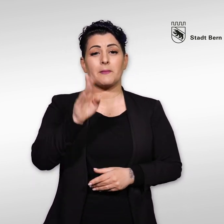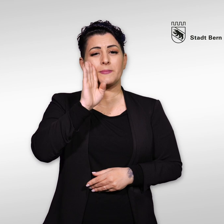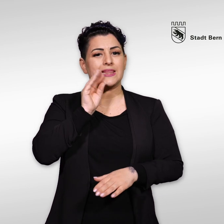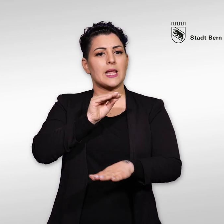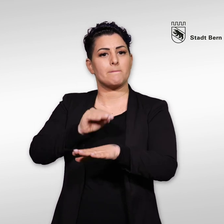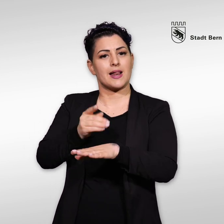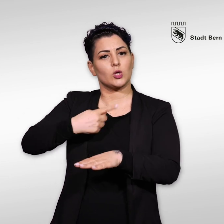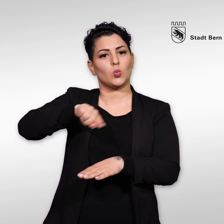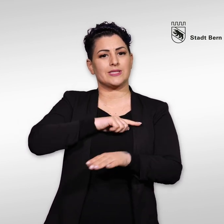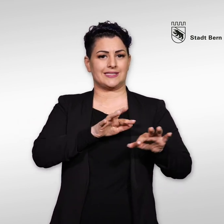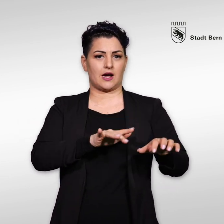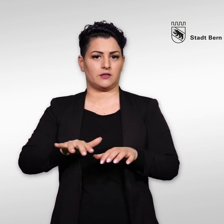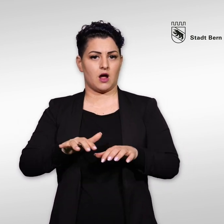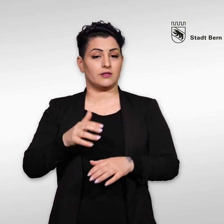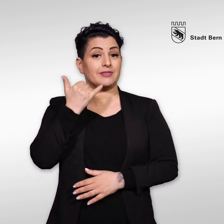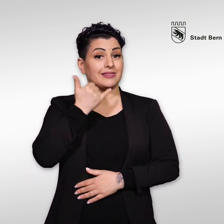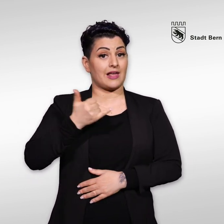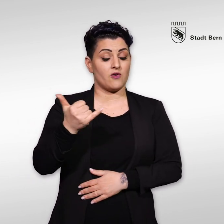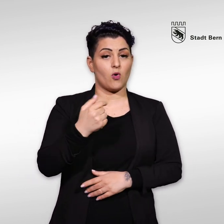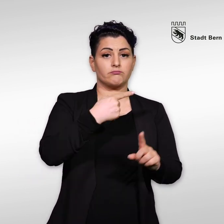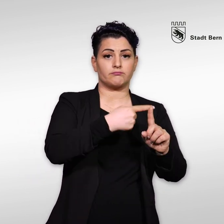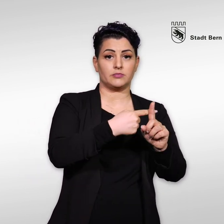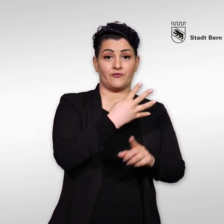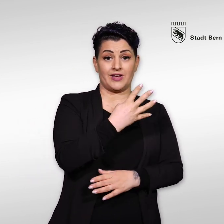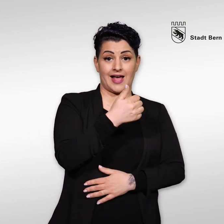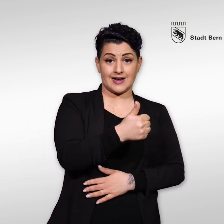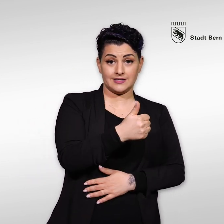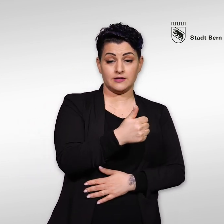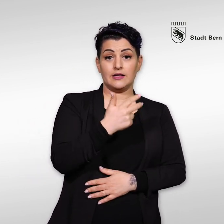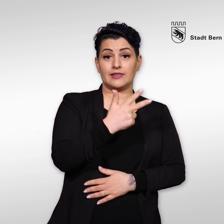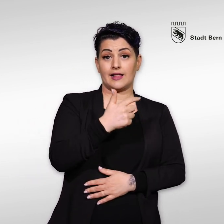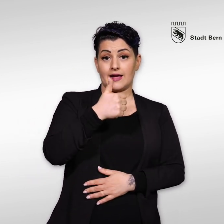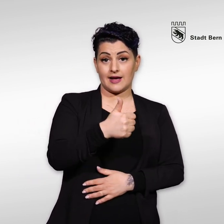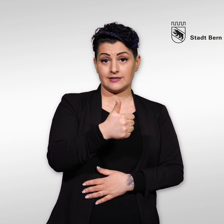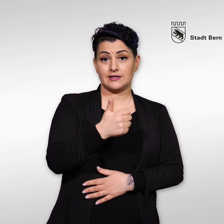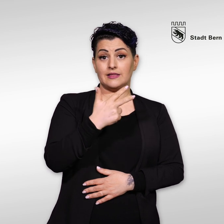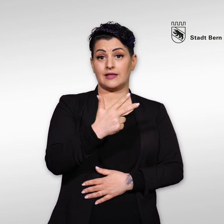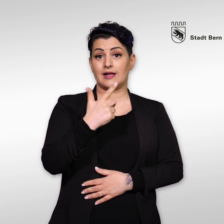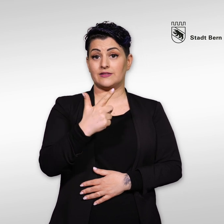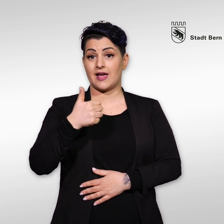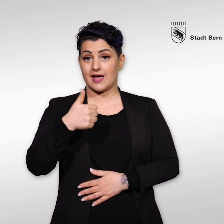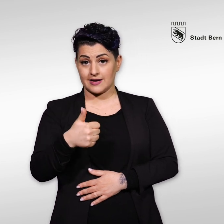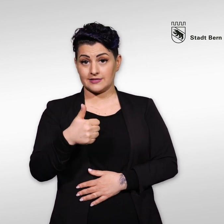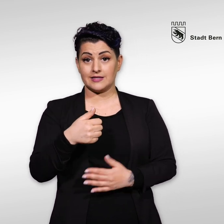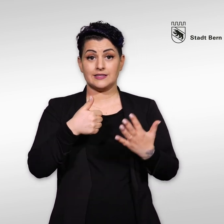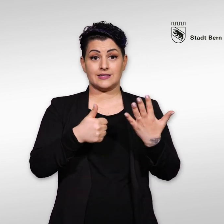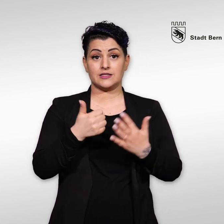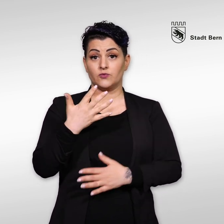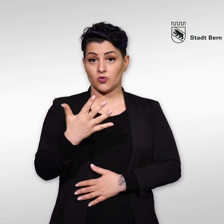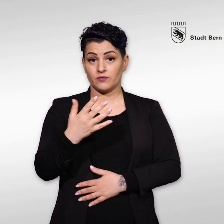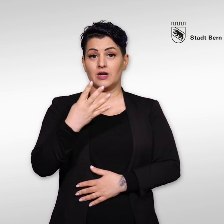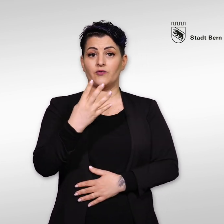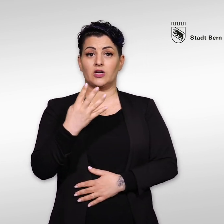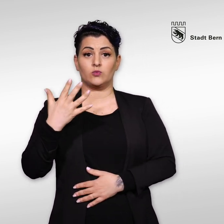Wenden Sie sich bitte an unser Sekretariat per Telefon +41 31 321 65 45